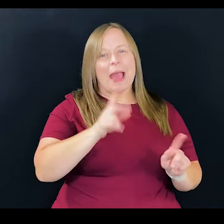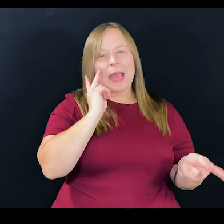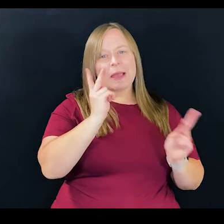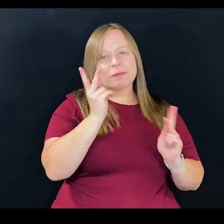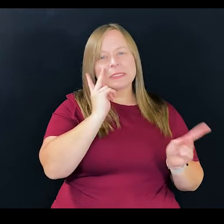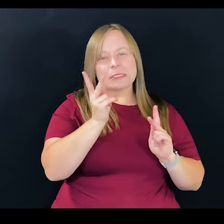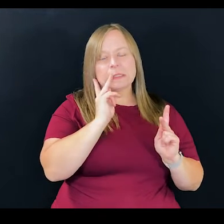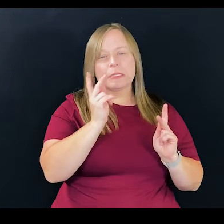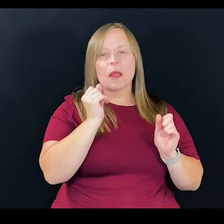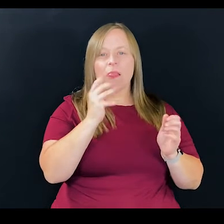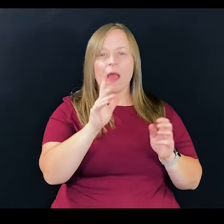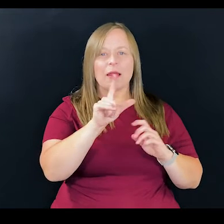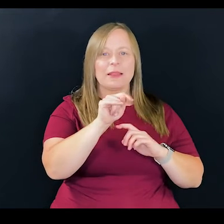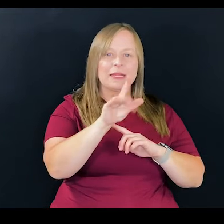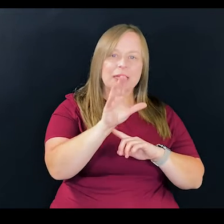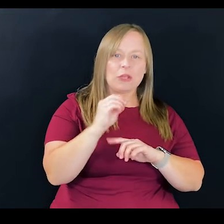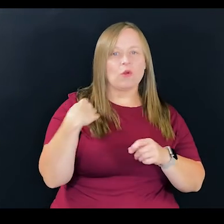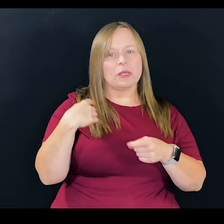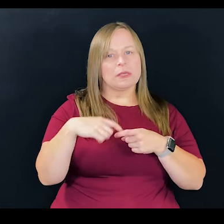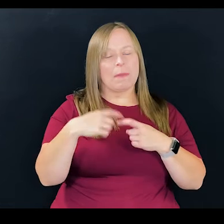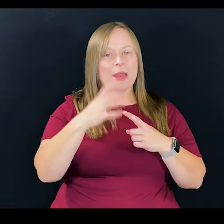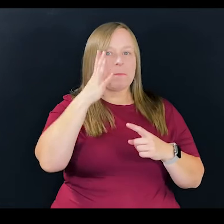pero yo he visto que hay muchos padres latinos, hispanos,